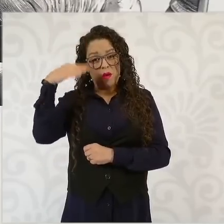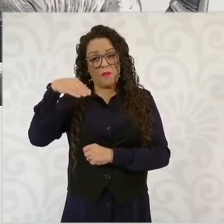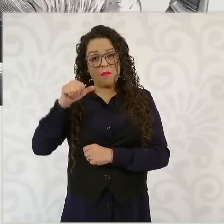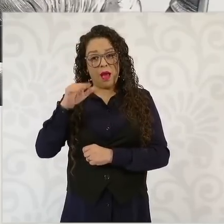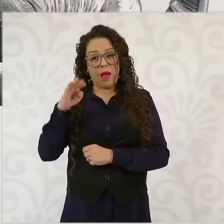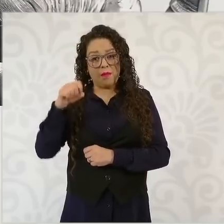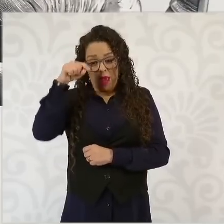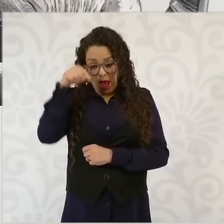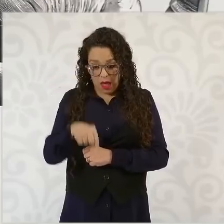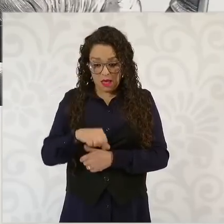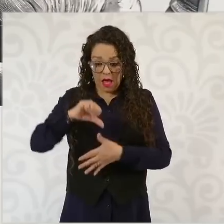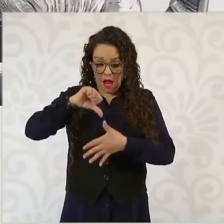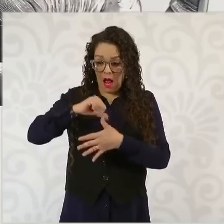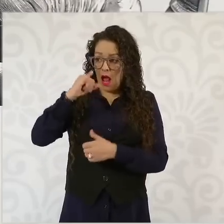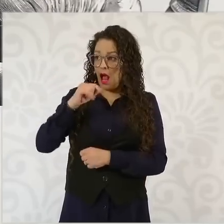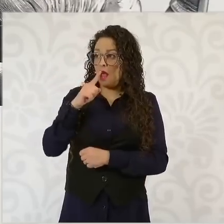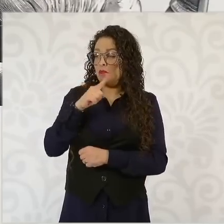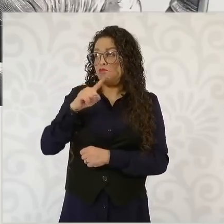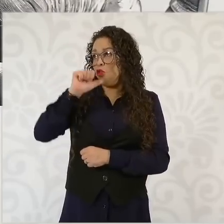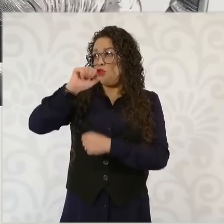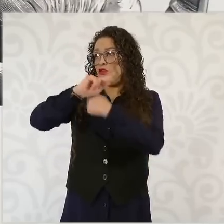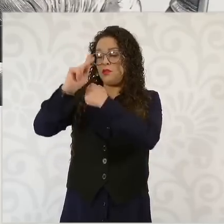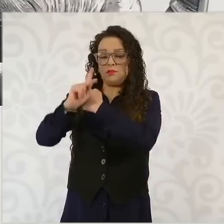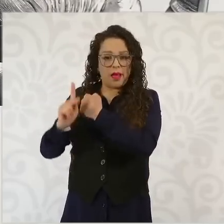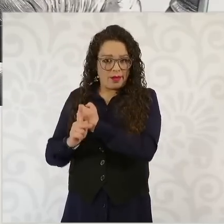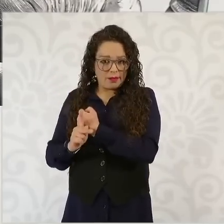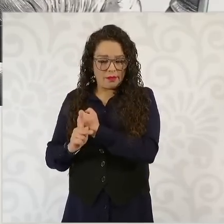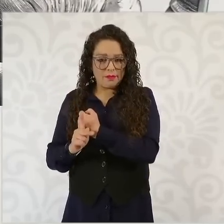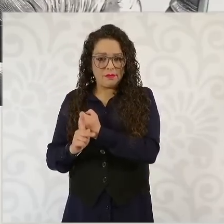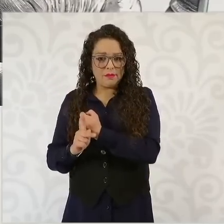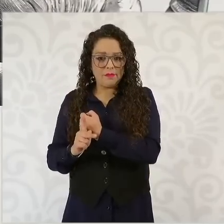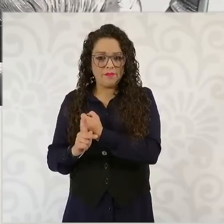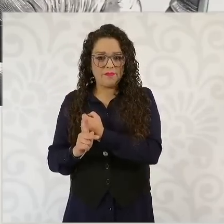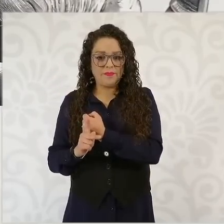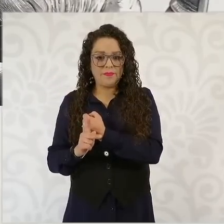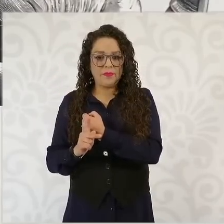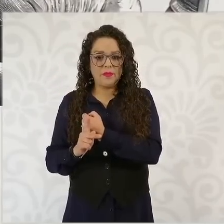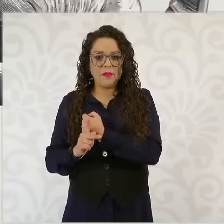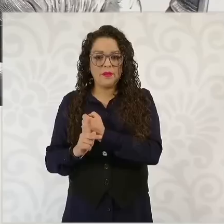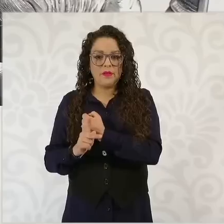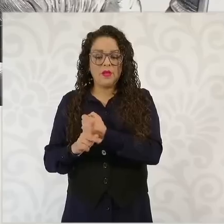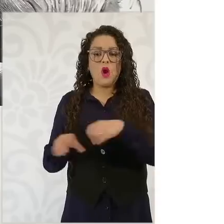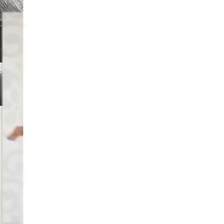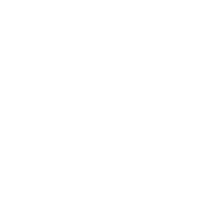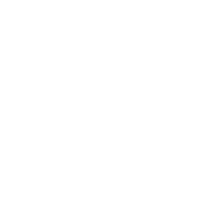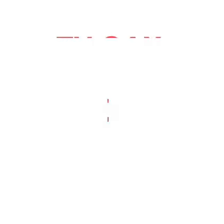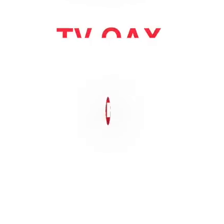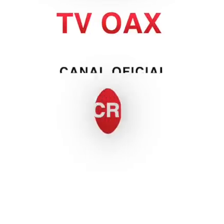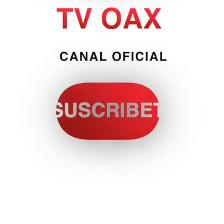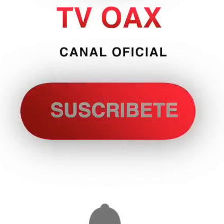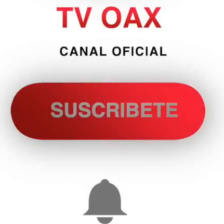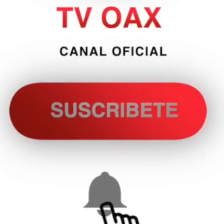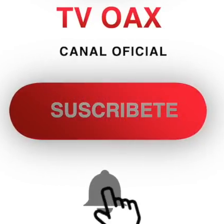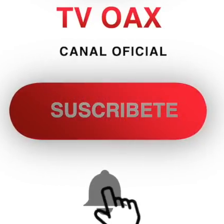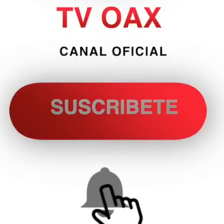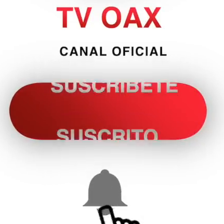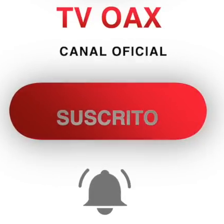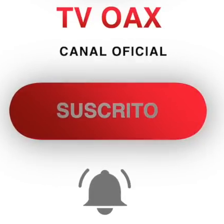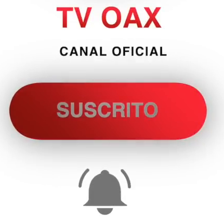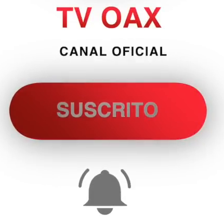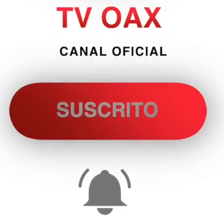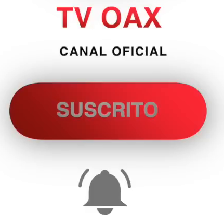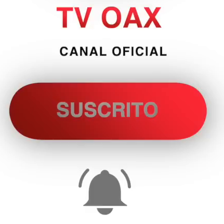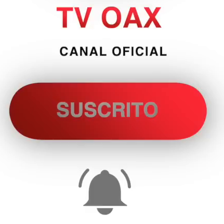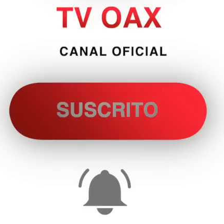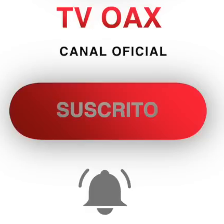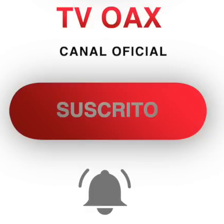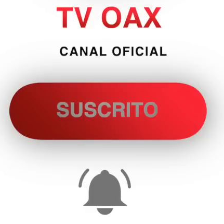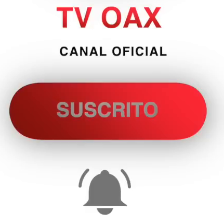que ha caracterizado a esto ha sido ramente la adaptabilidad Entonces nosotros abordamos este